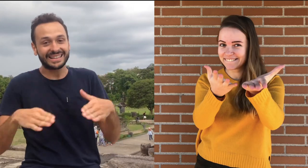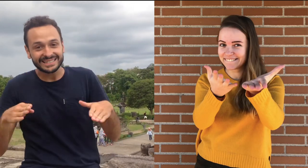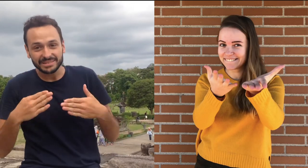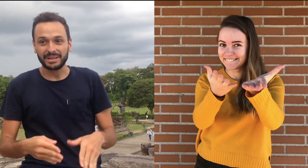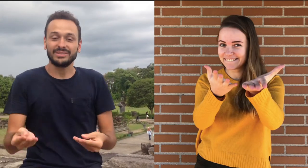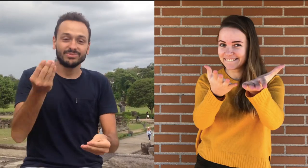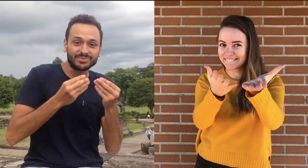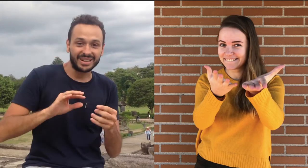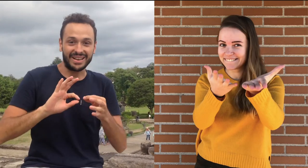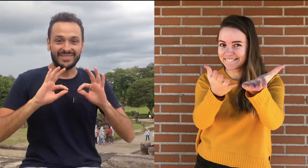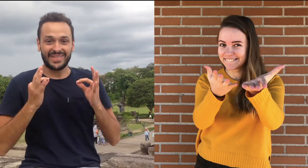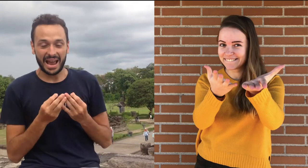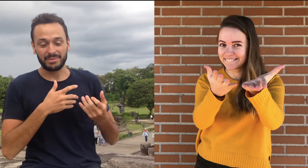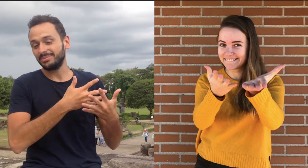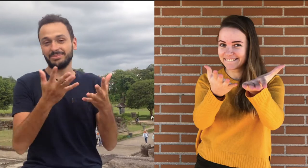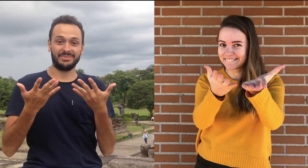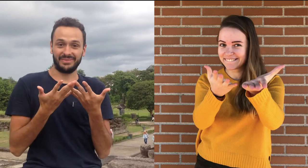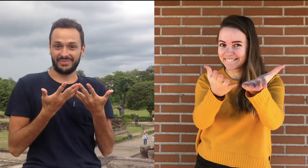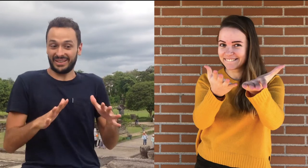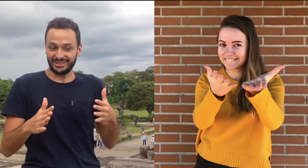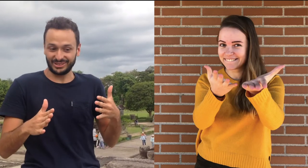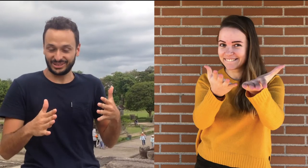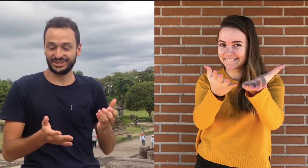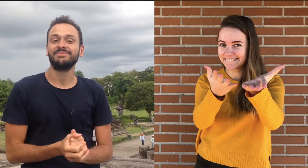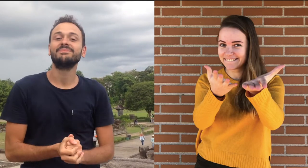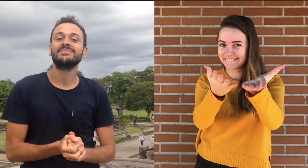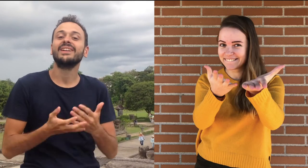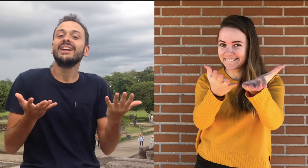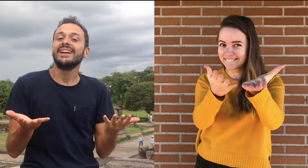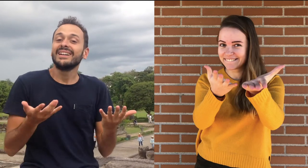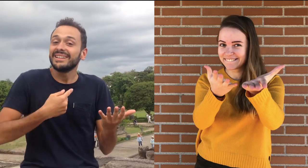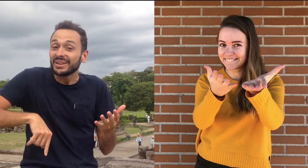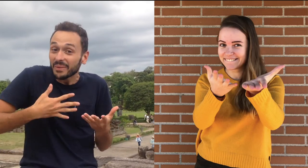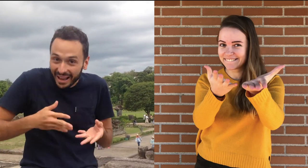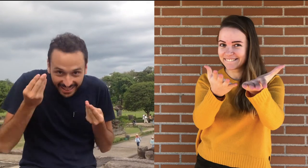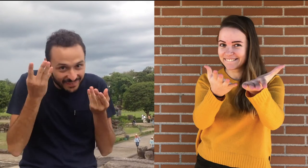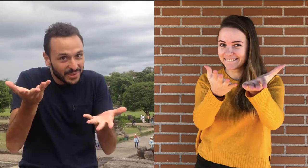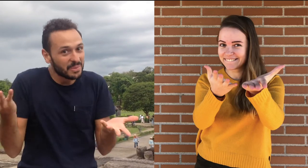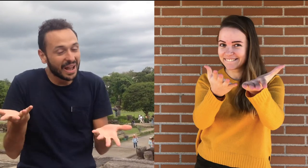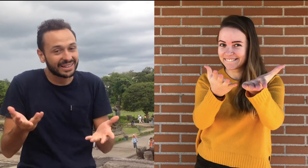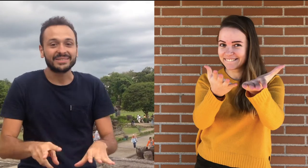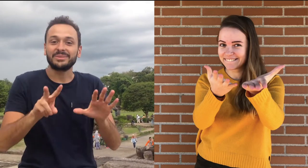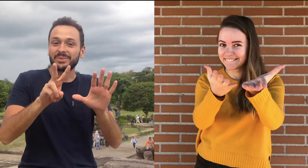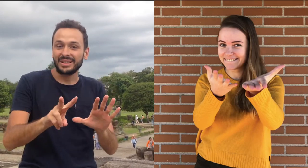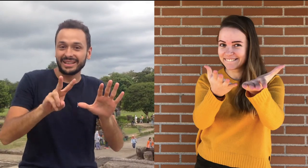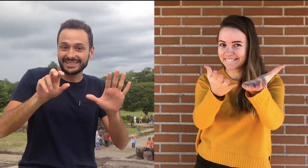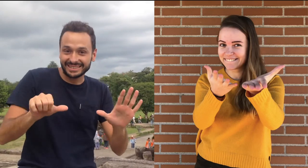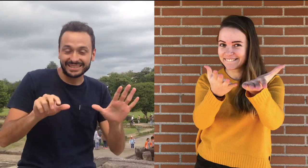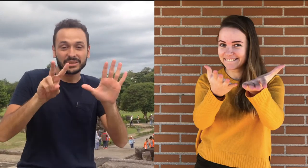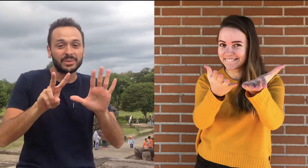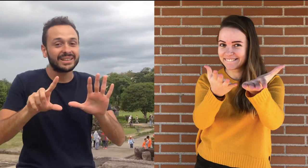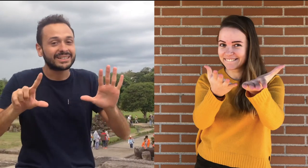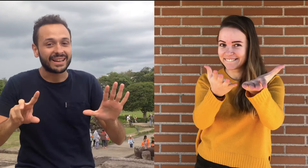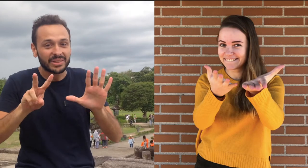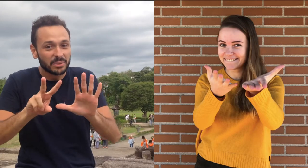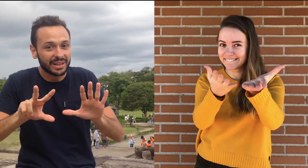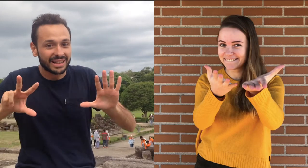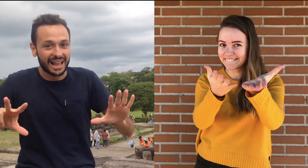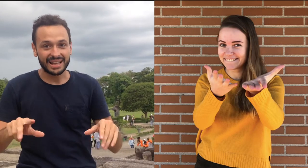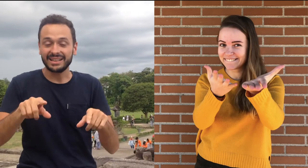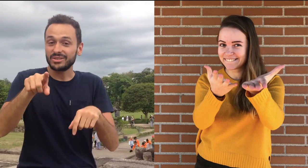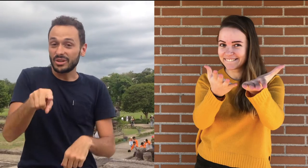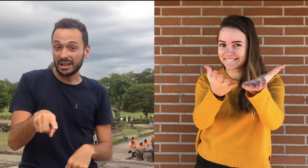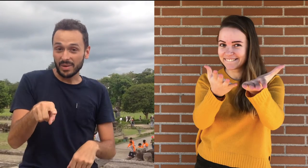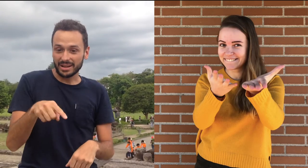con vuestras familias y amigues. Queremos contaros que los días 26 al 28 enero